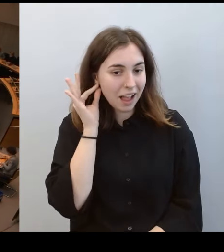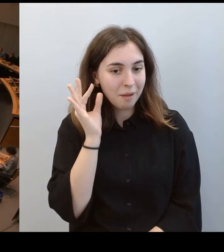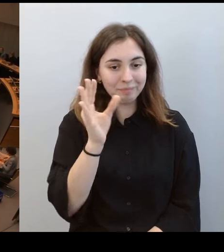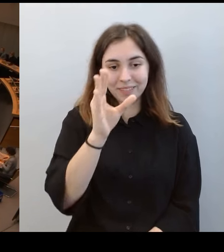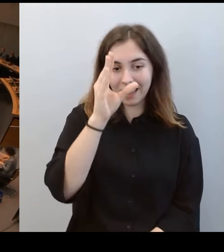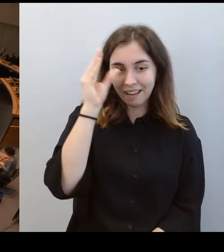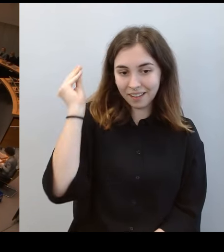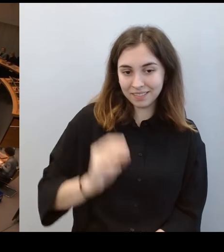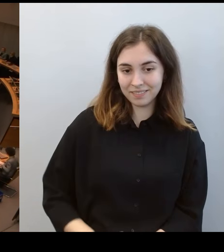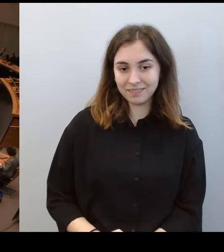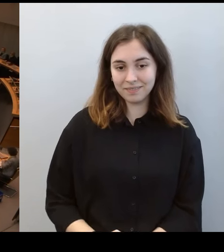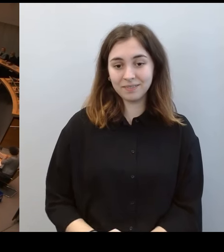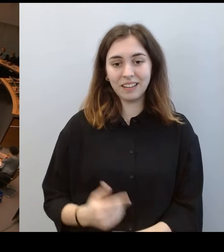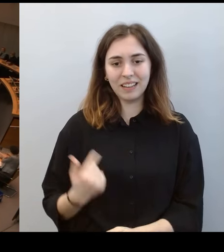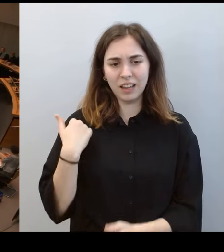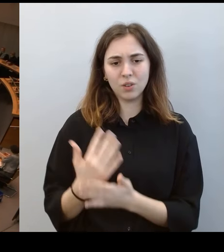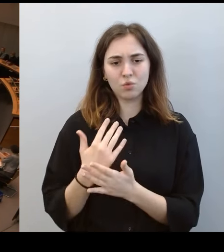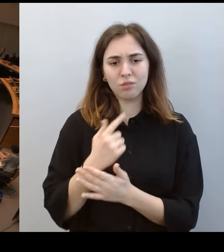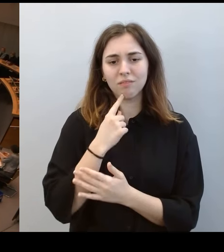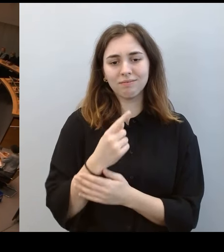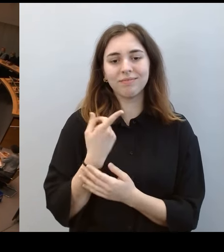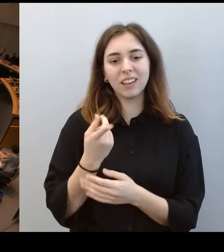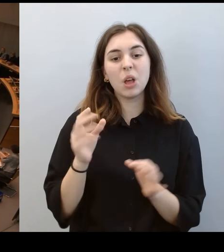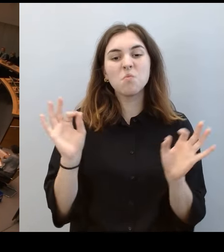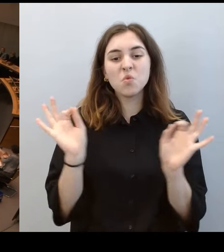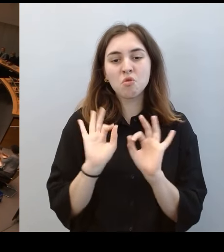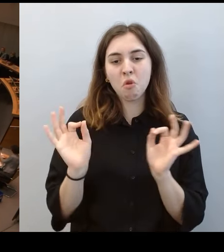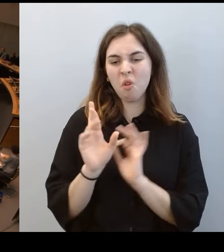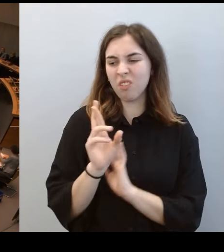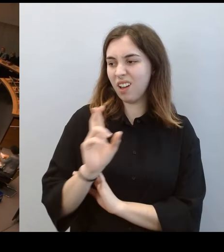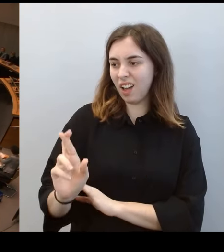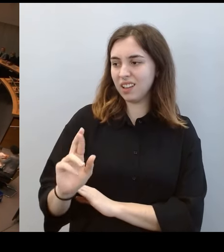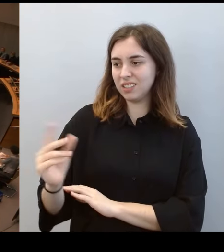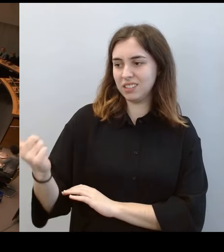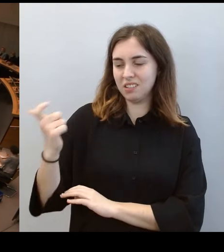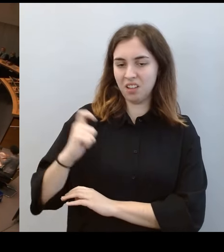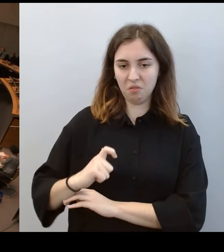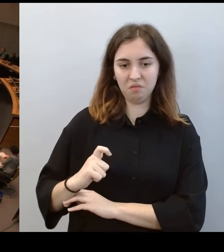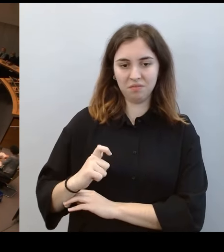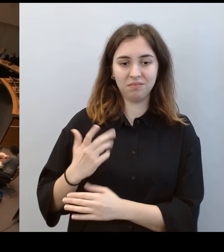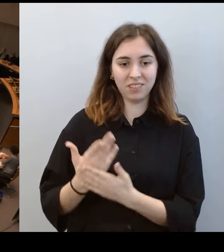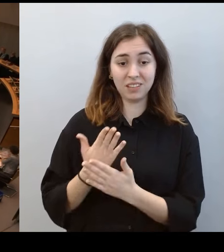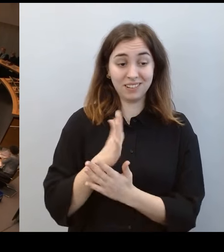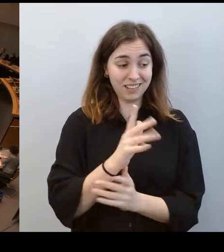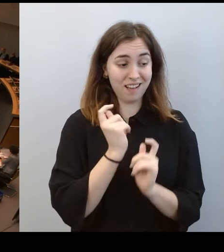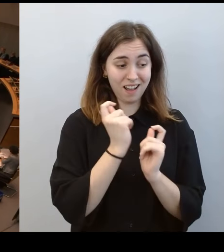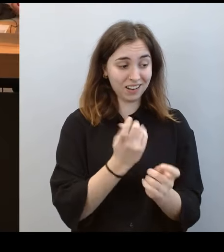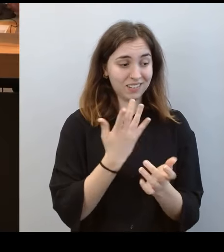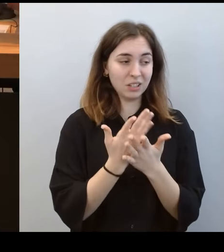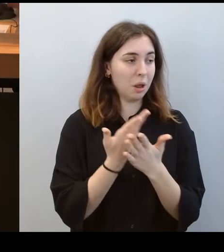Und dieser Antrag ist ein Paradebeispiel für diese Bedrohung. Besser hätte die AfD die Verachtung für Humanität, die unsere